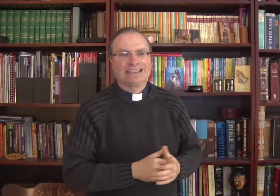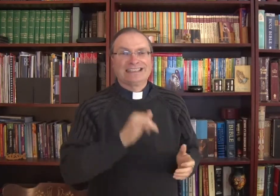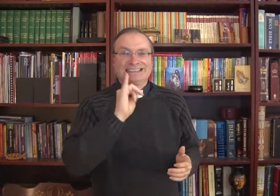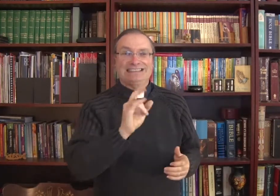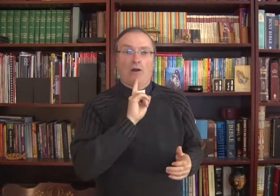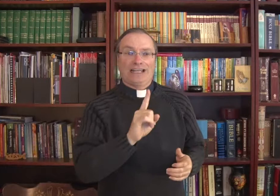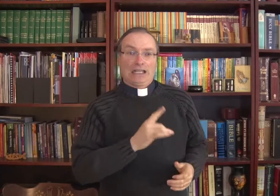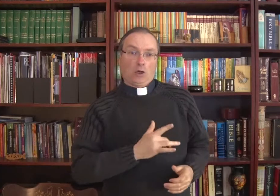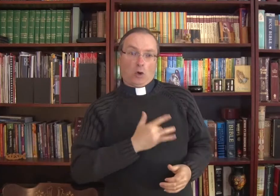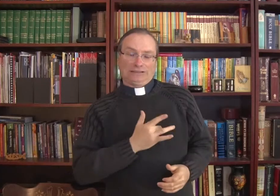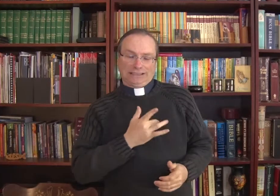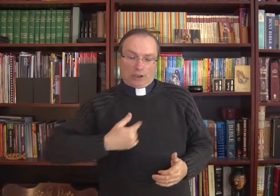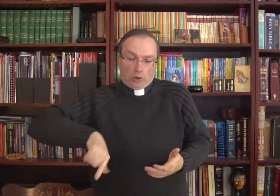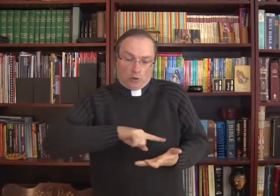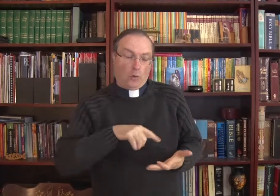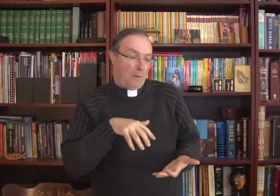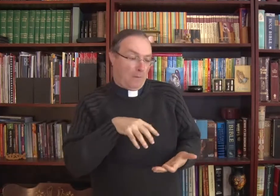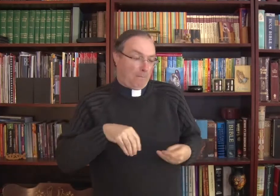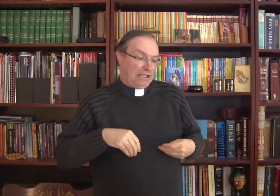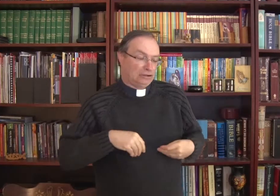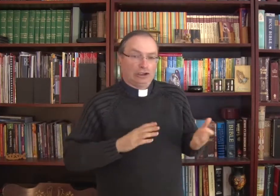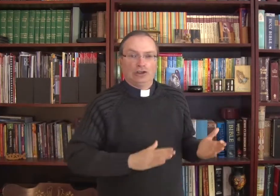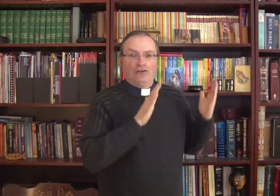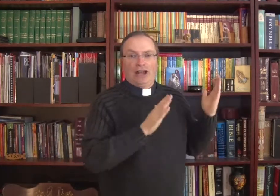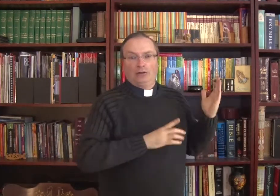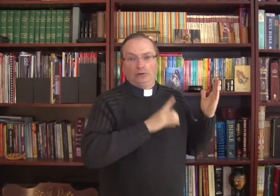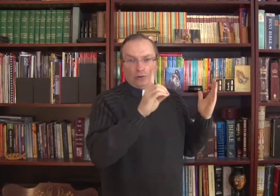Si on est conscient de nos péchés envers Dieu,